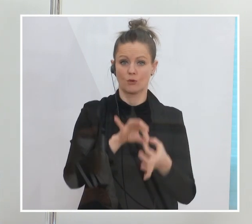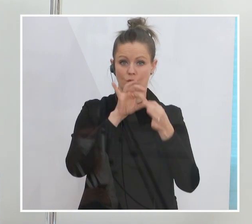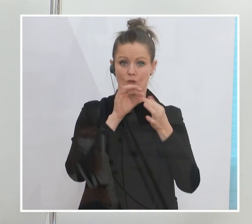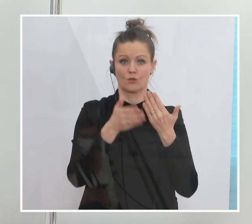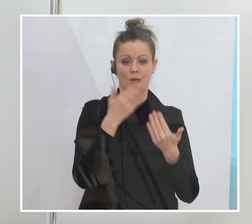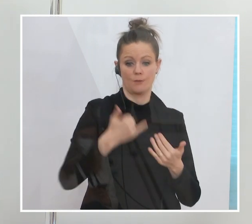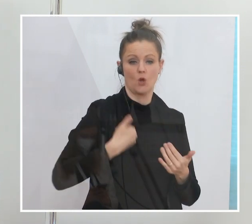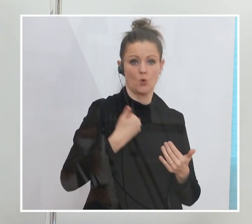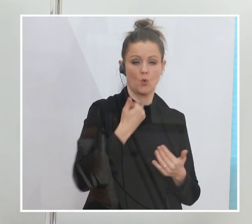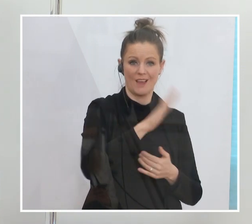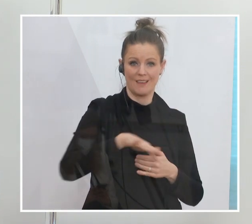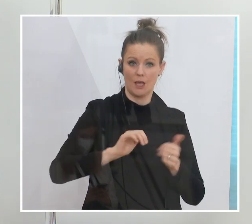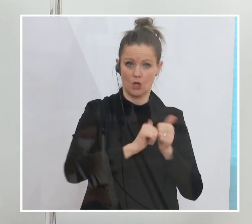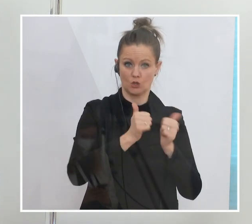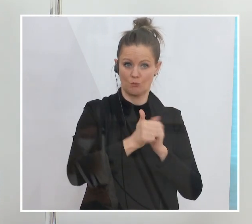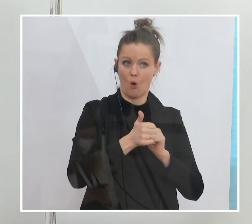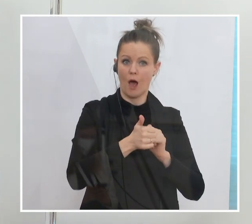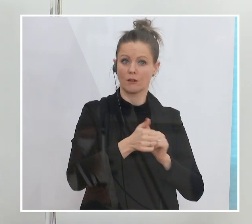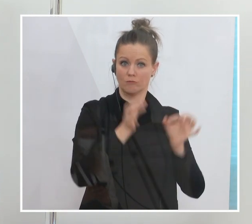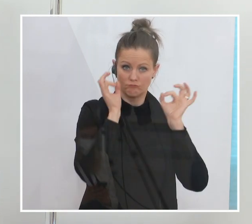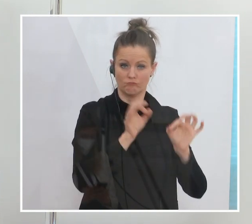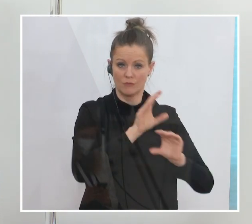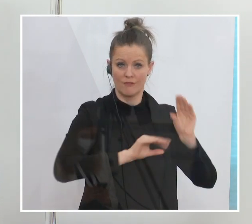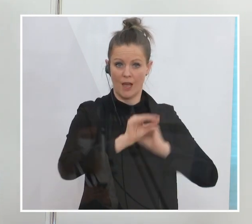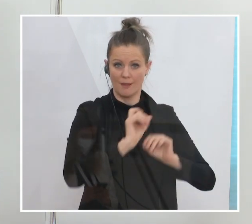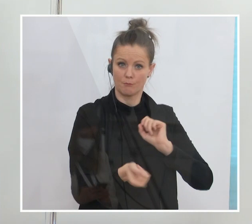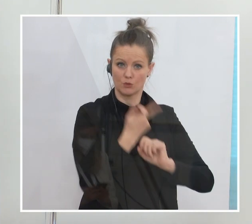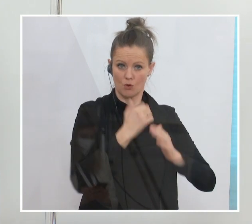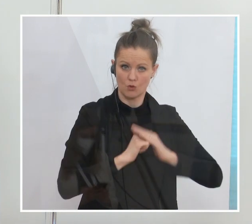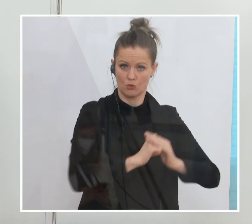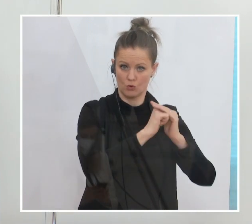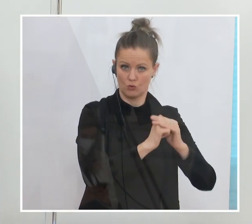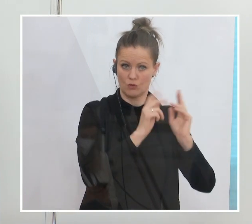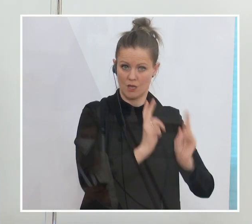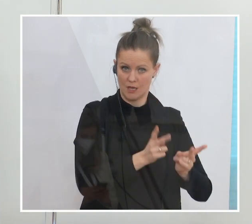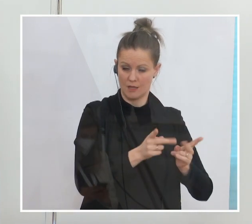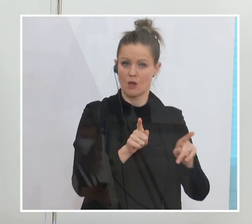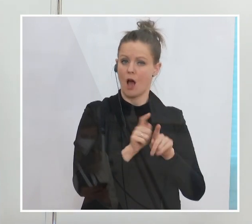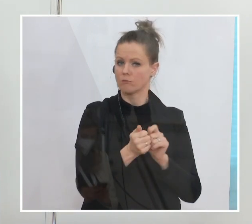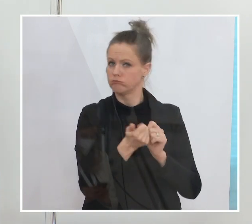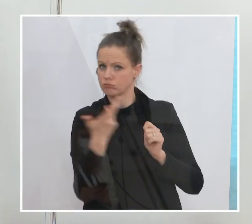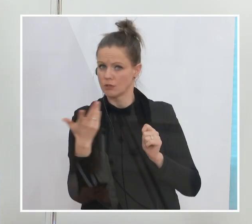und Kindersport-affinen Vereine besonders stützen können und mehrere Schwerpunkte in diese Richtung